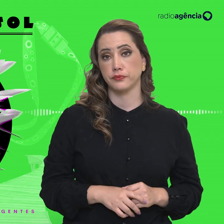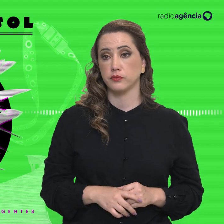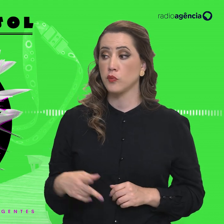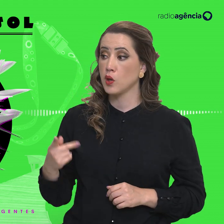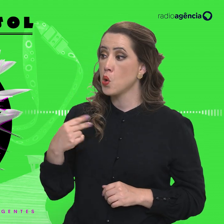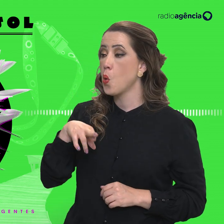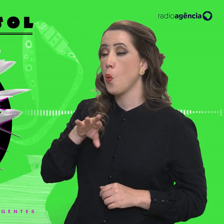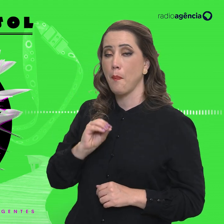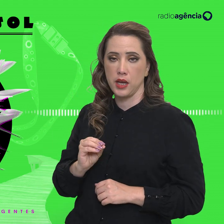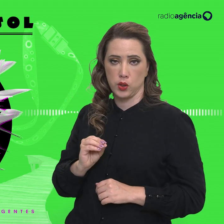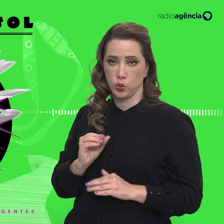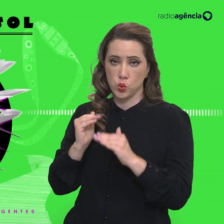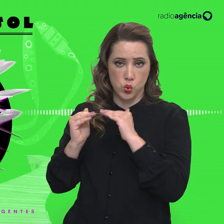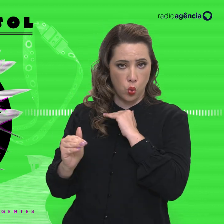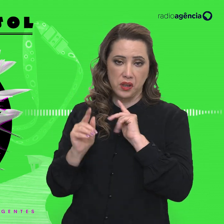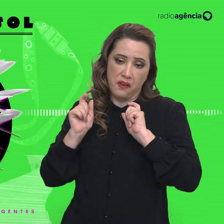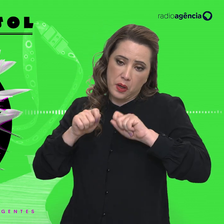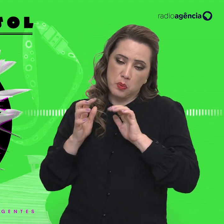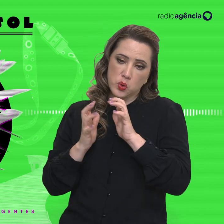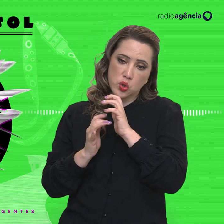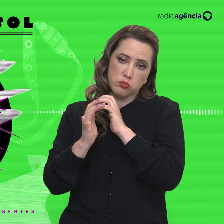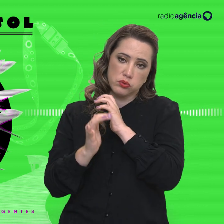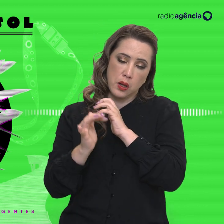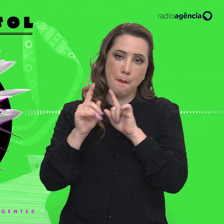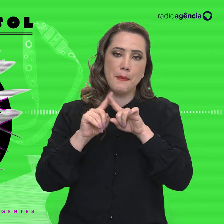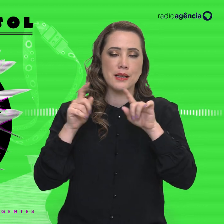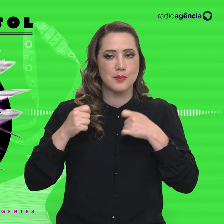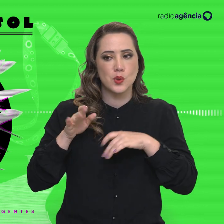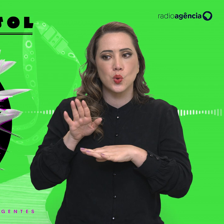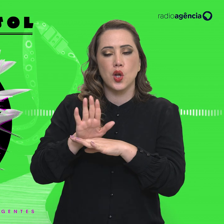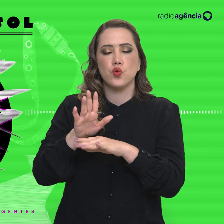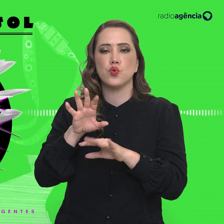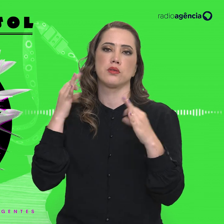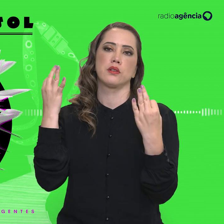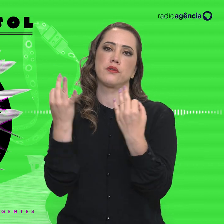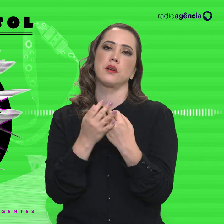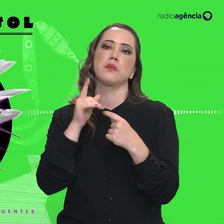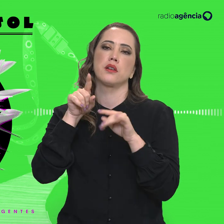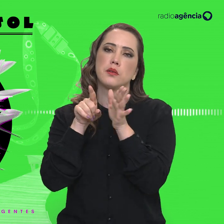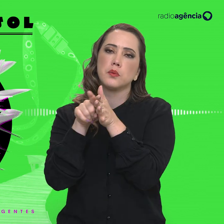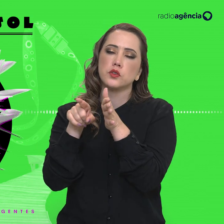Mesmo assim, o diagnóstico só veio com a ajuda familiar e depois de uma investigação bem séria.